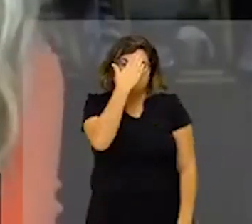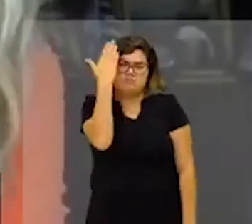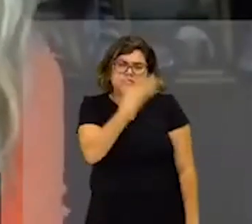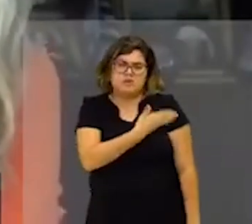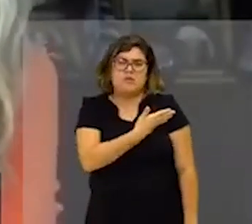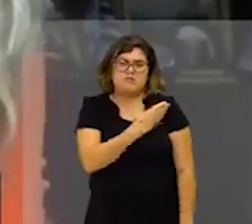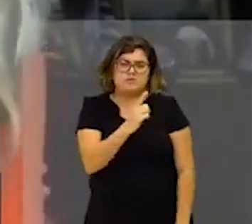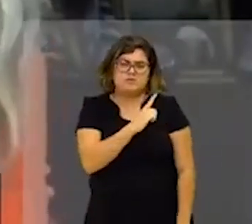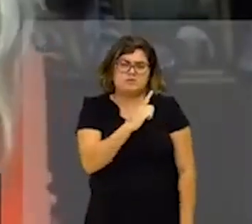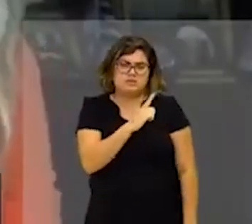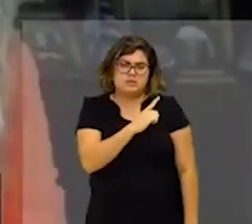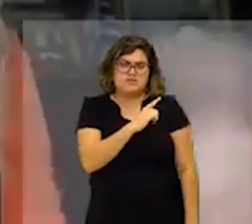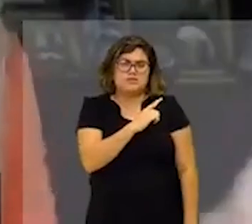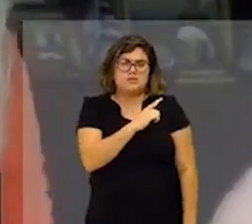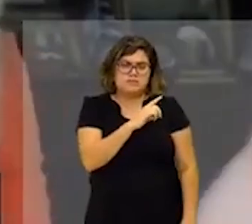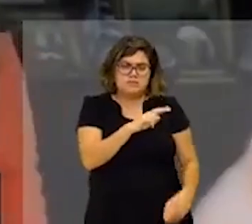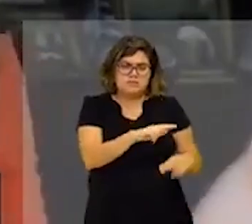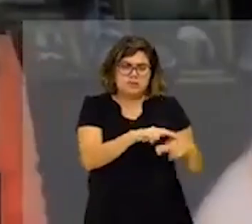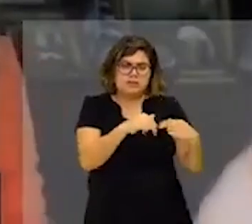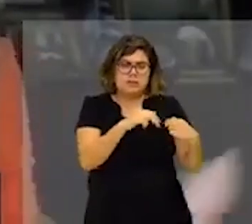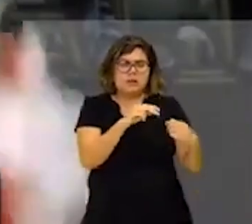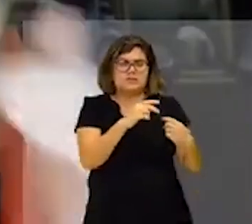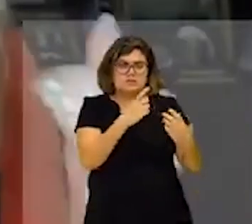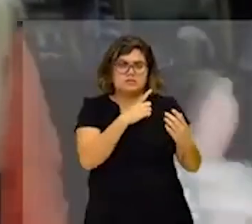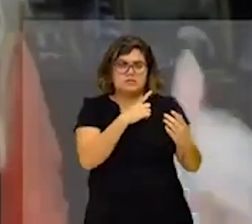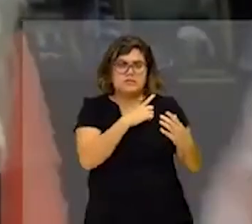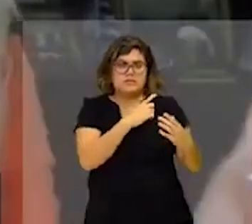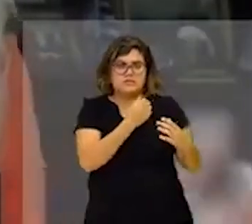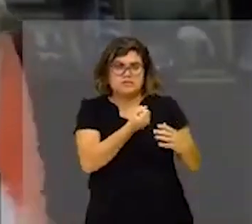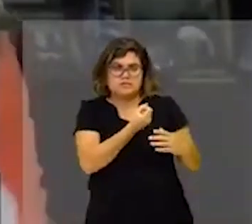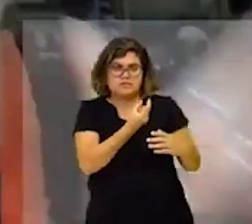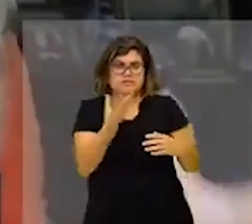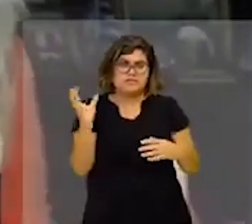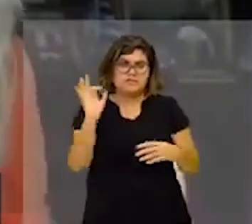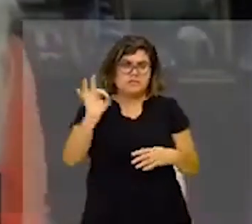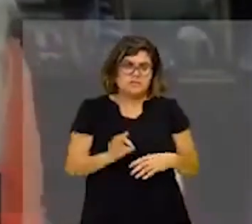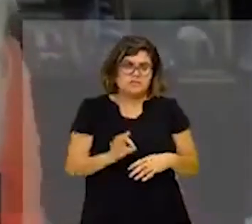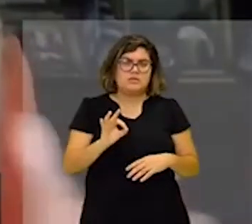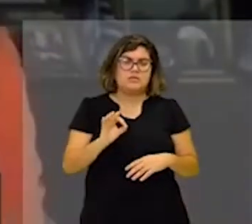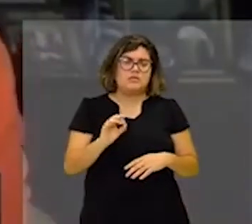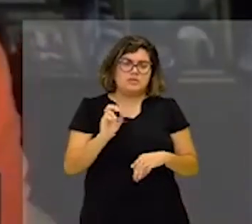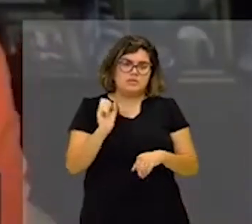uma das candidaturas fictícias que o sistema de costa ele é insuficiente para resguardar a